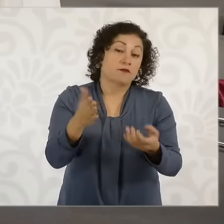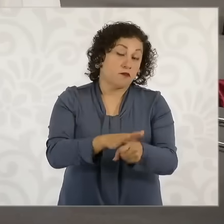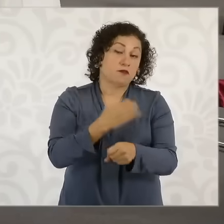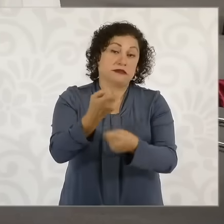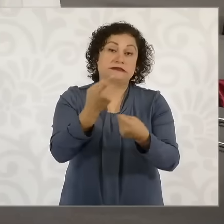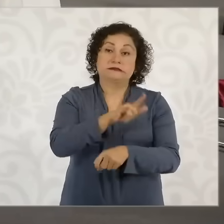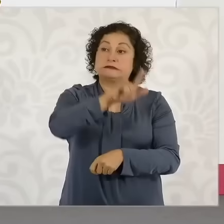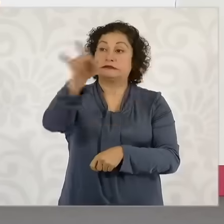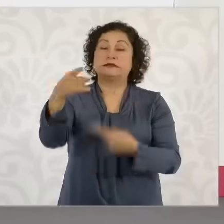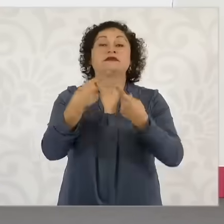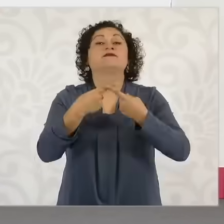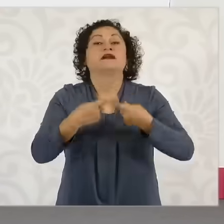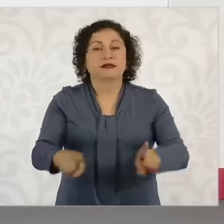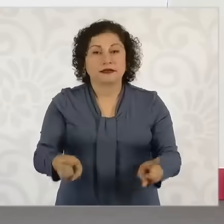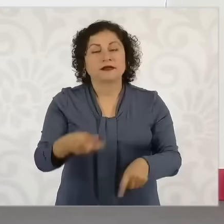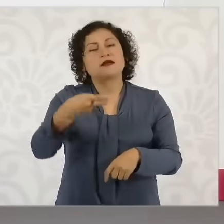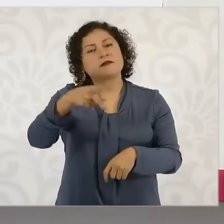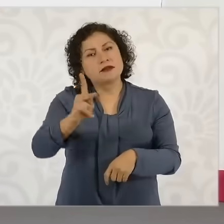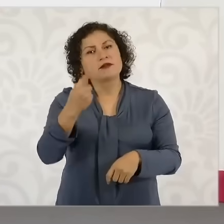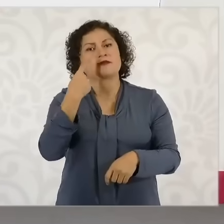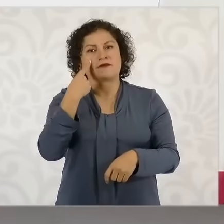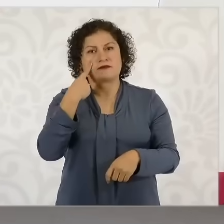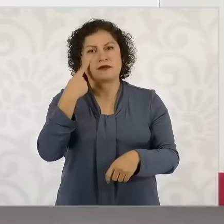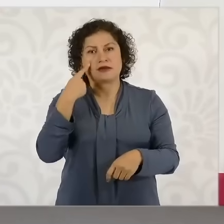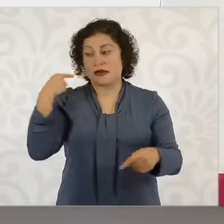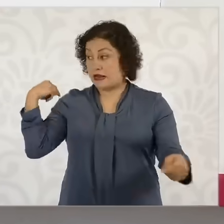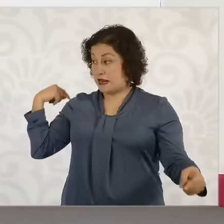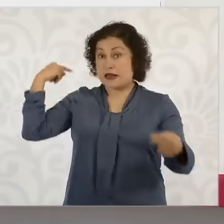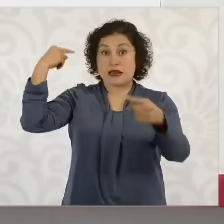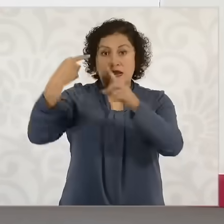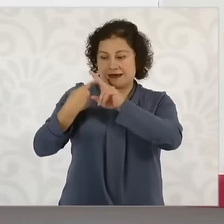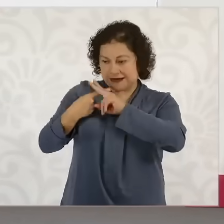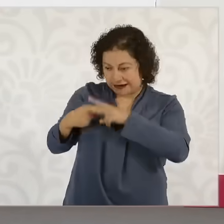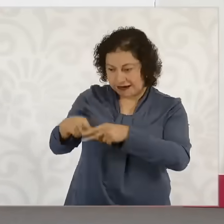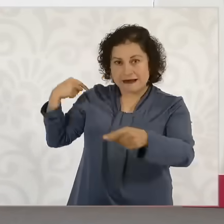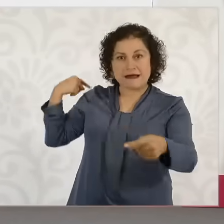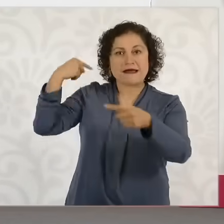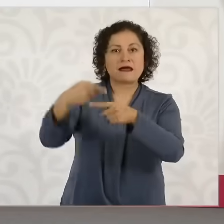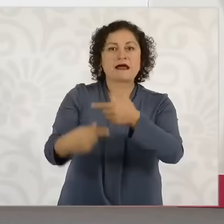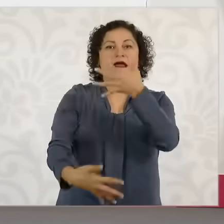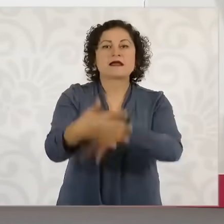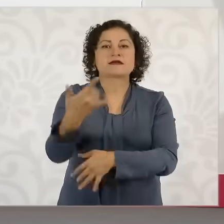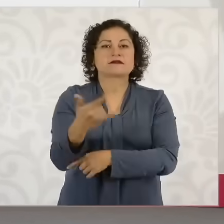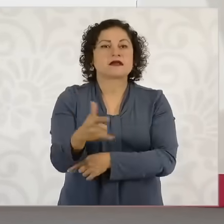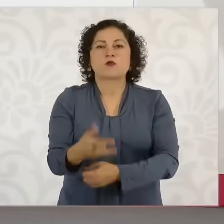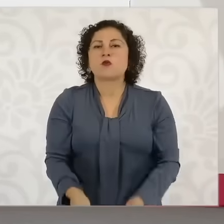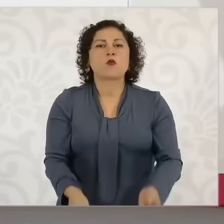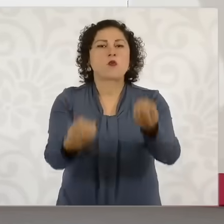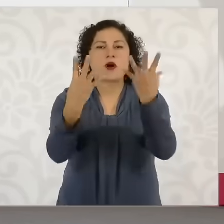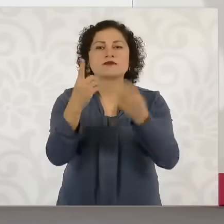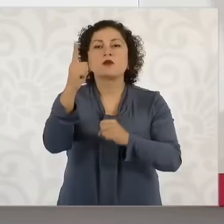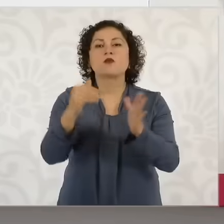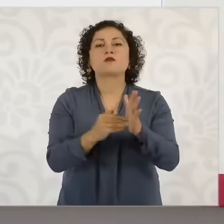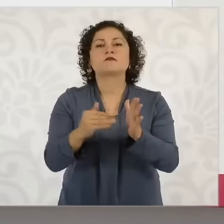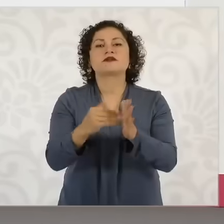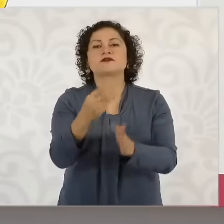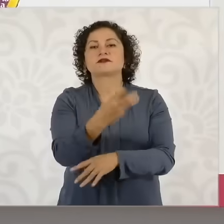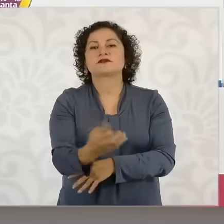nosotros transportado hasta el 15 de julio, hasta el día de hoy, contabilizados 1,359,317